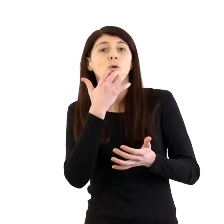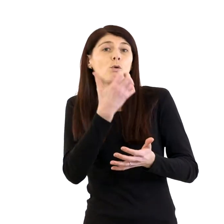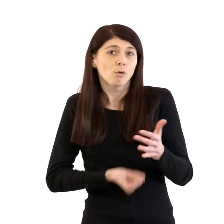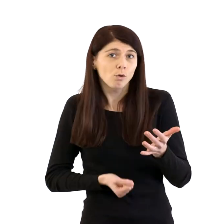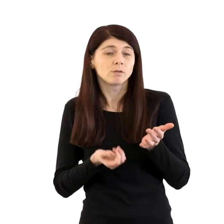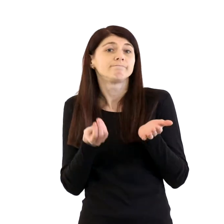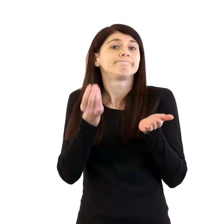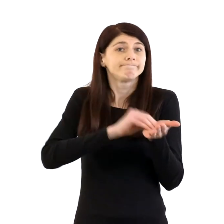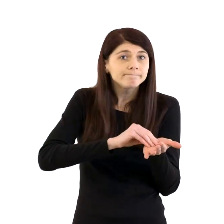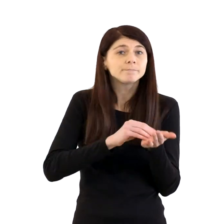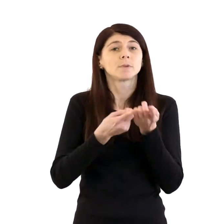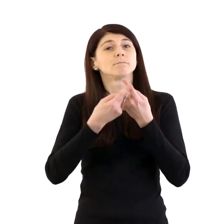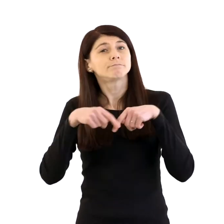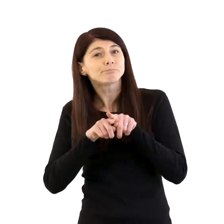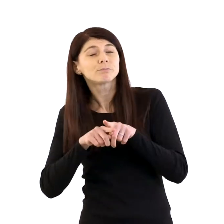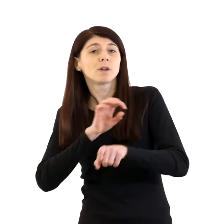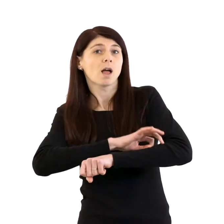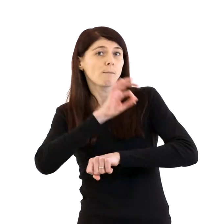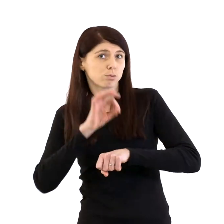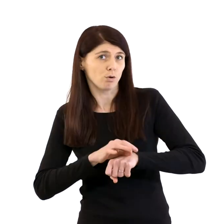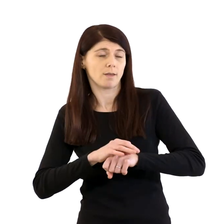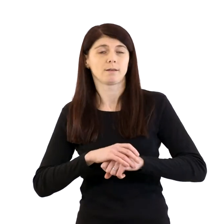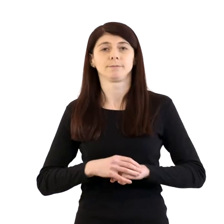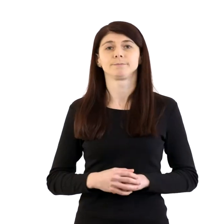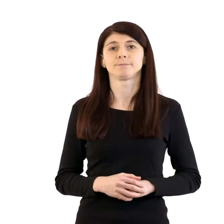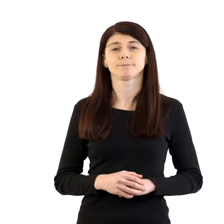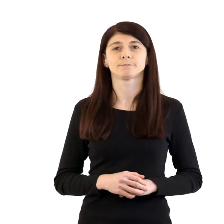aby zrealizować projekt, który uzyskał dofinansowanie.